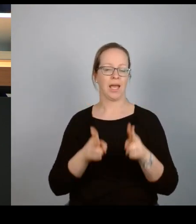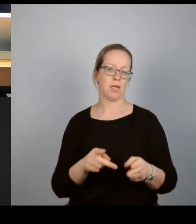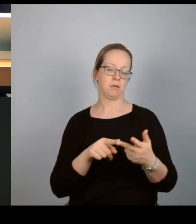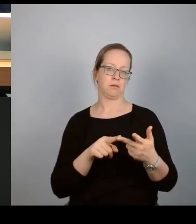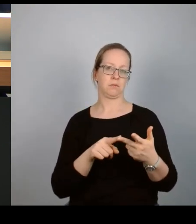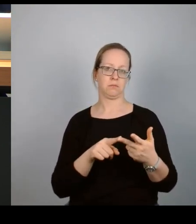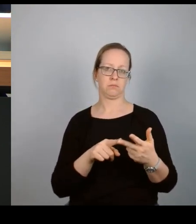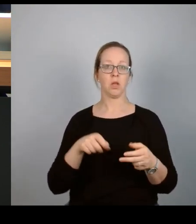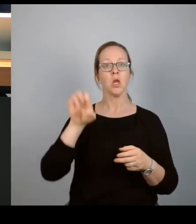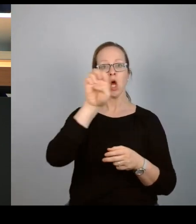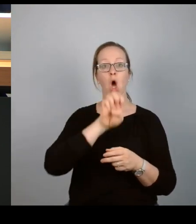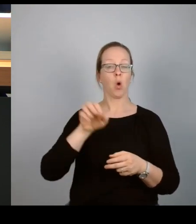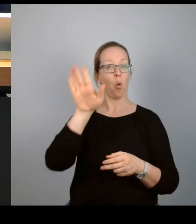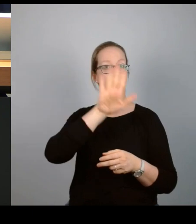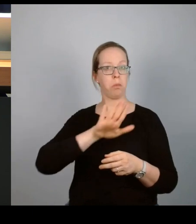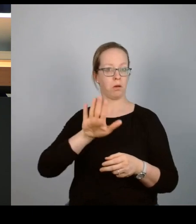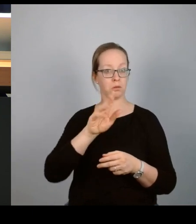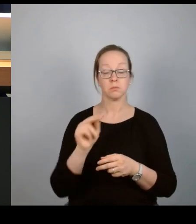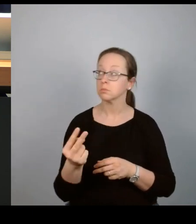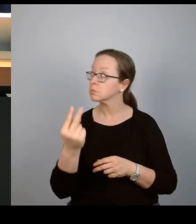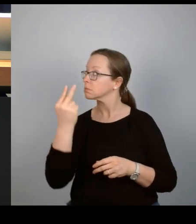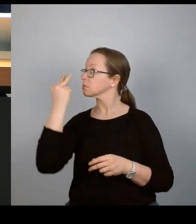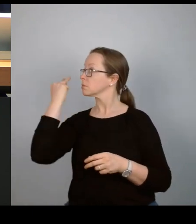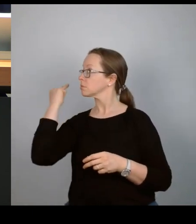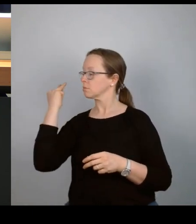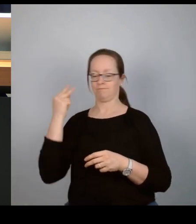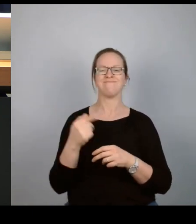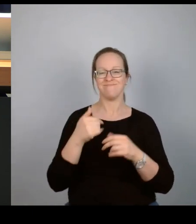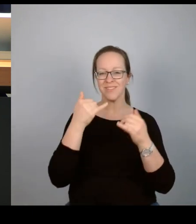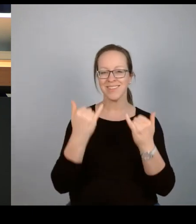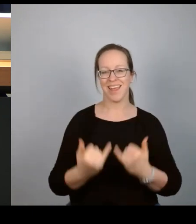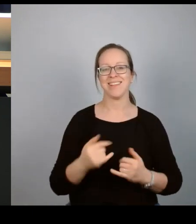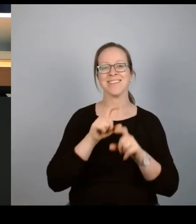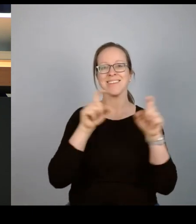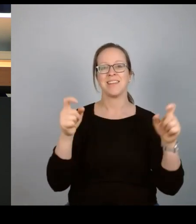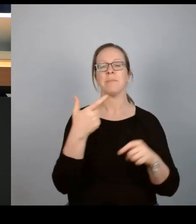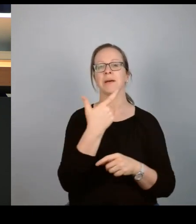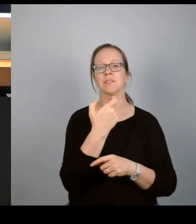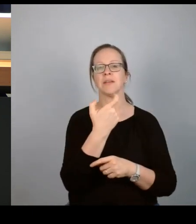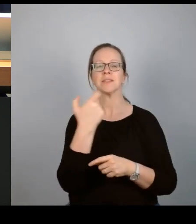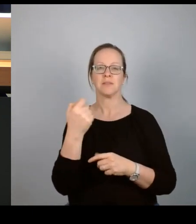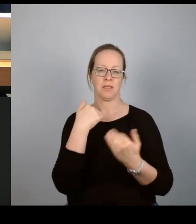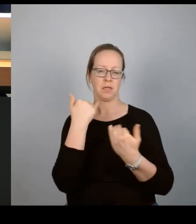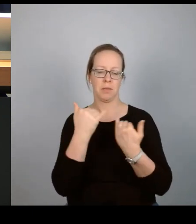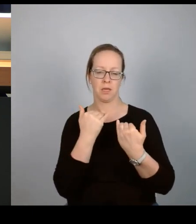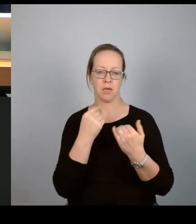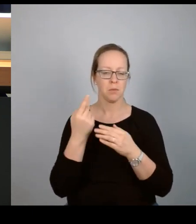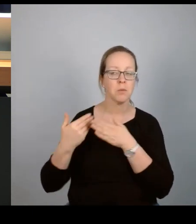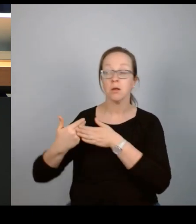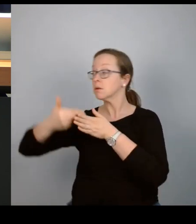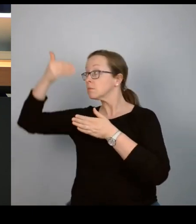China auf der einen Seite, wo der Staat alle Daten der Bürgerinnen und Bürger absaugt und sie komplett lesen und transparent machen wir auf der